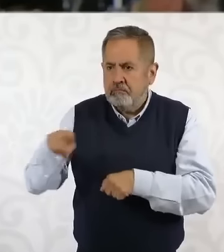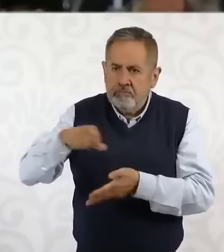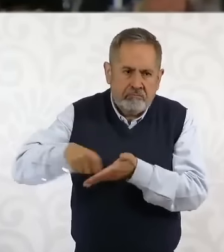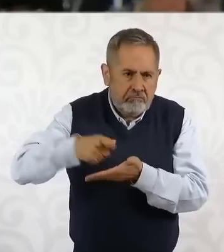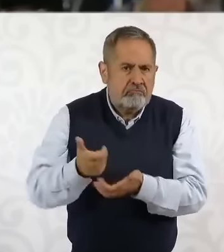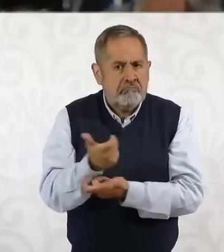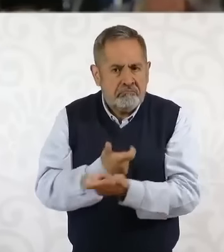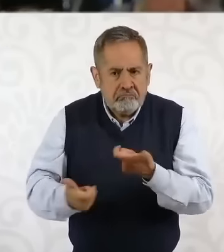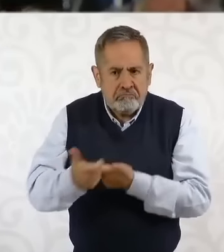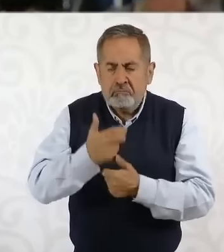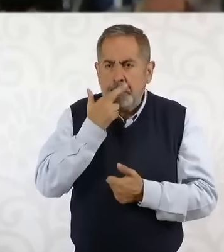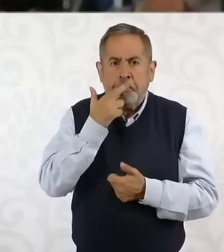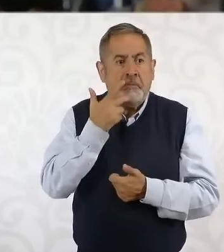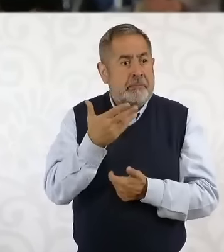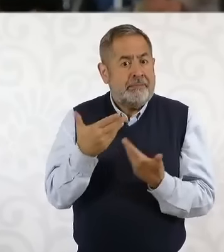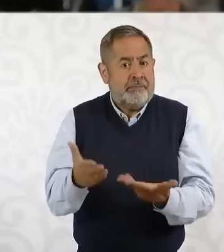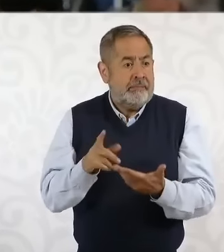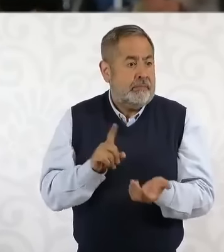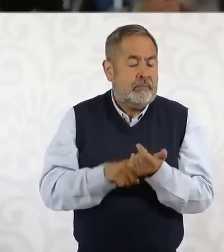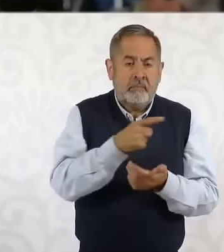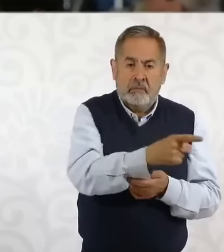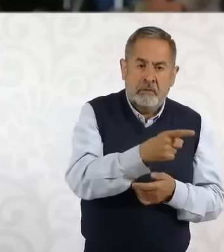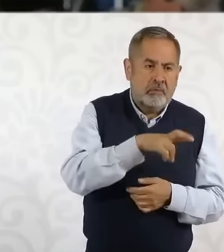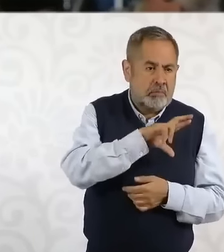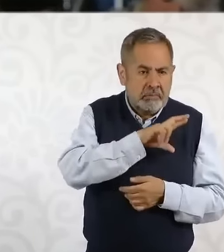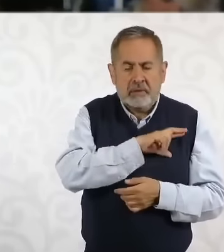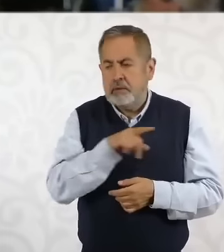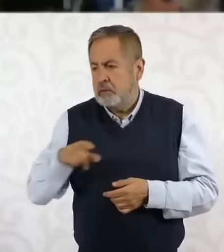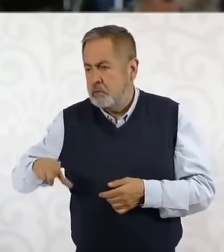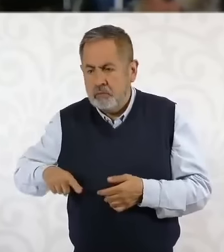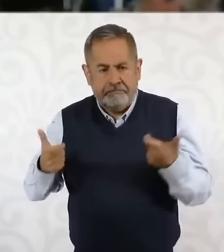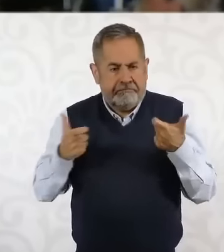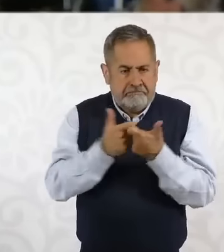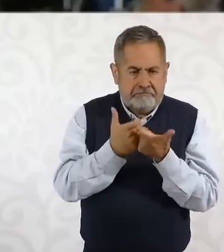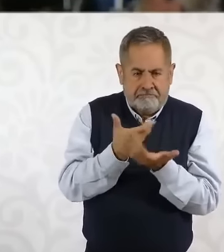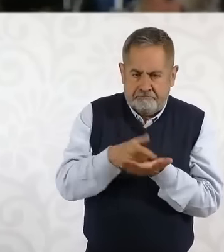Eh, en materia de inversión privada y pública, nos gustaría preguntarle cómo se está redefiniendo